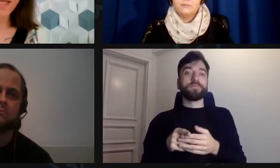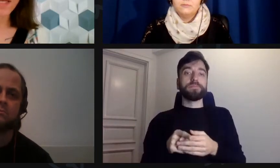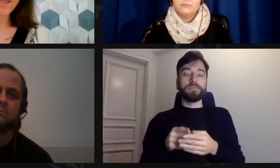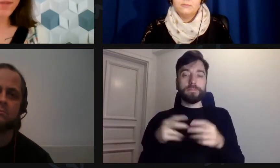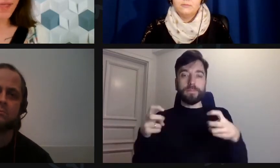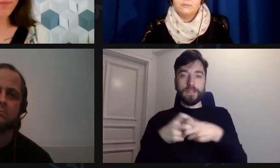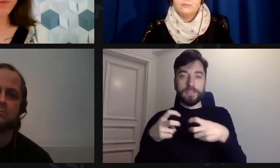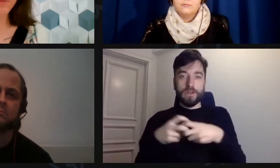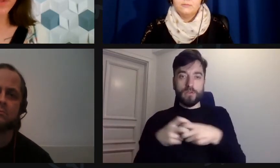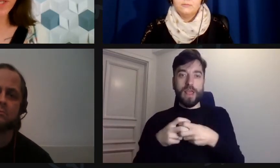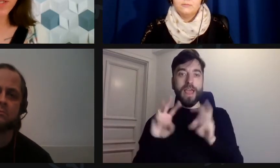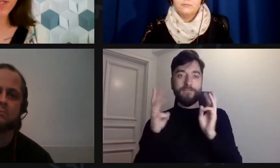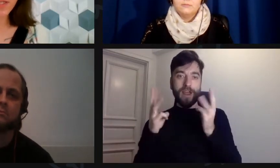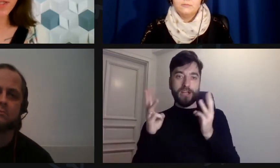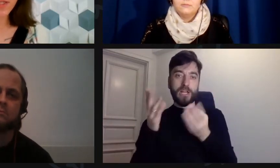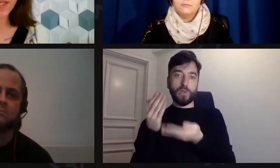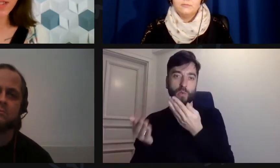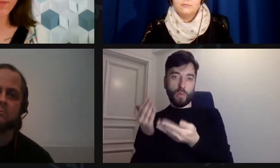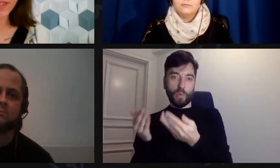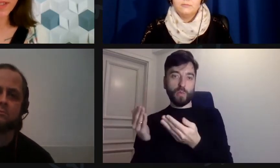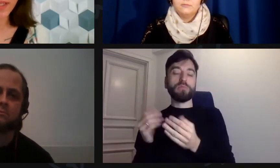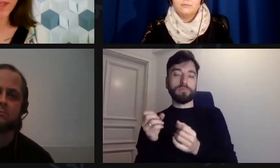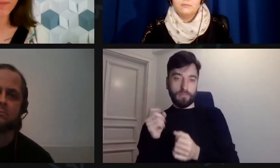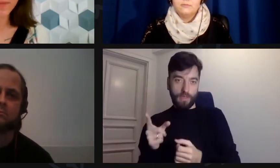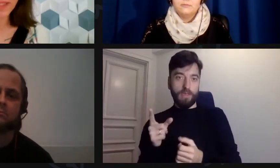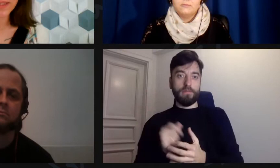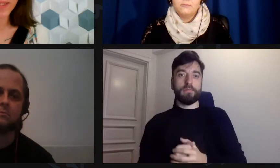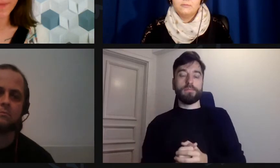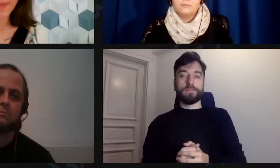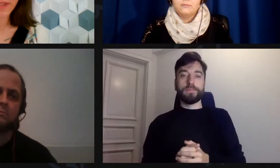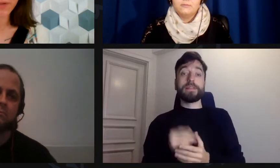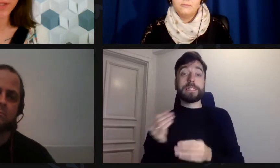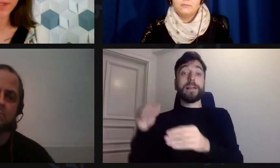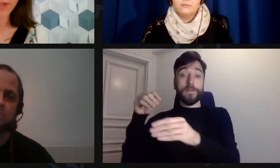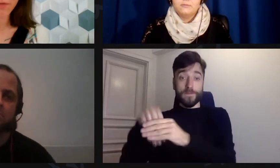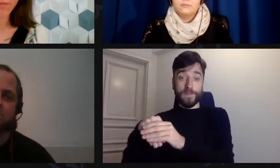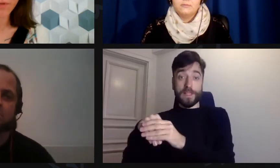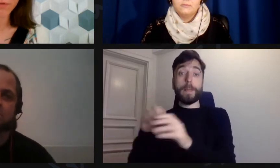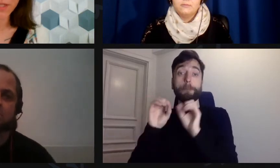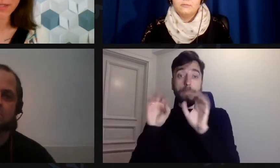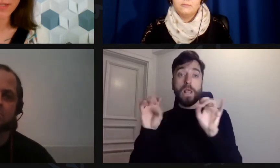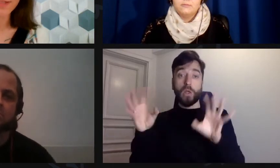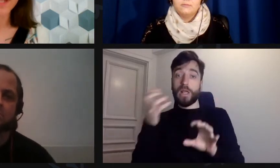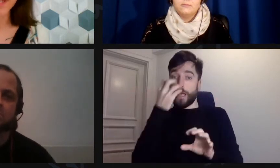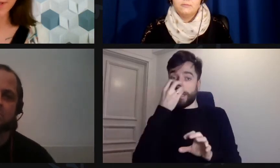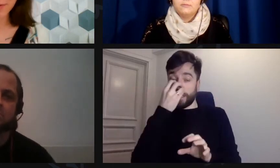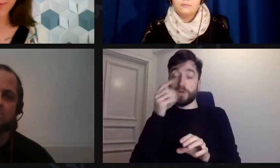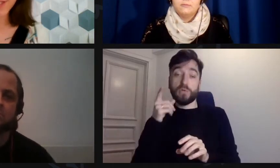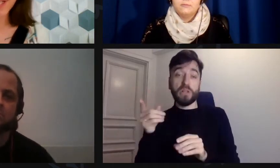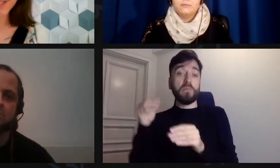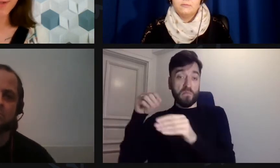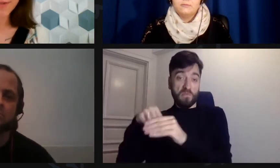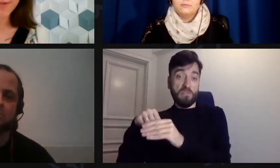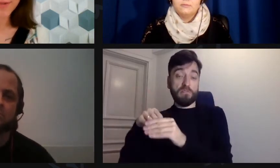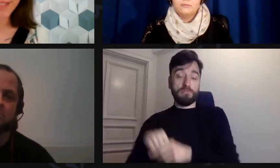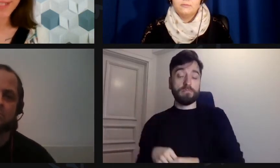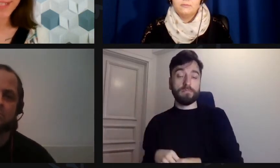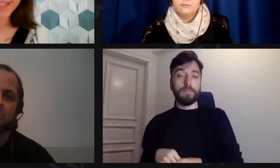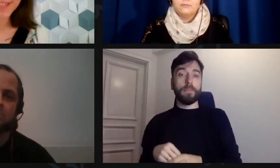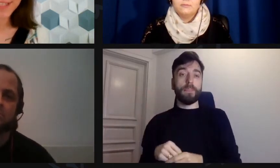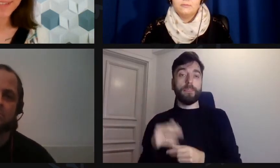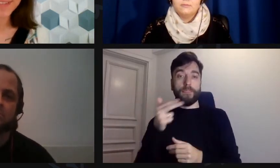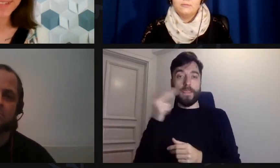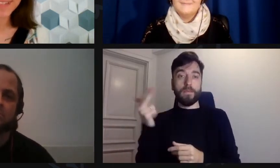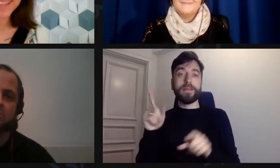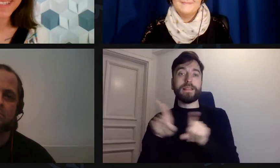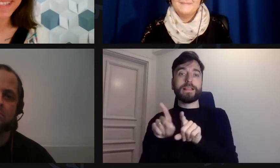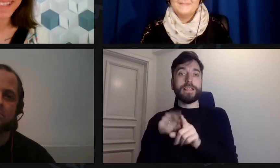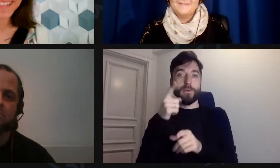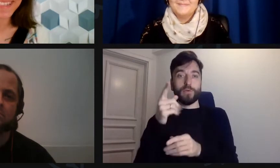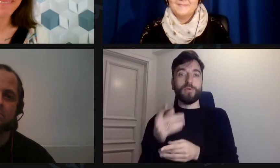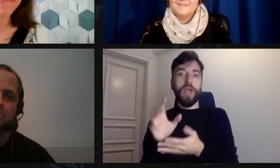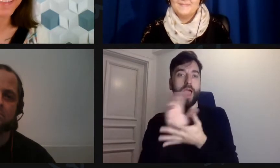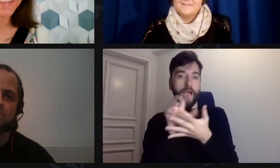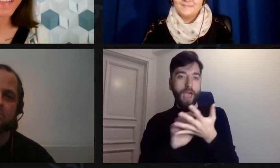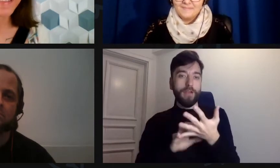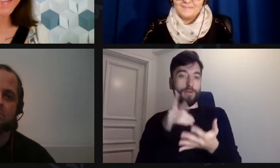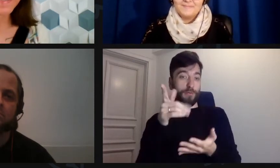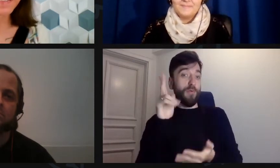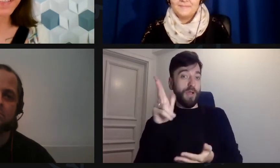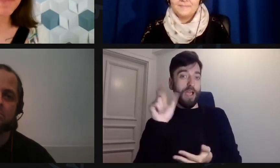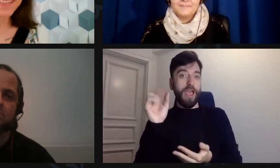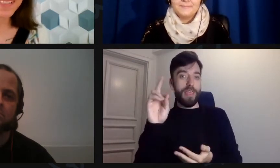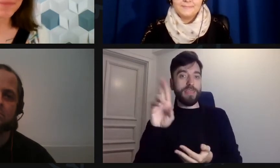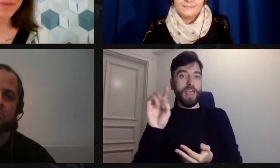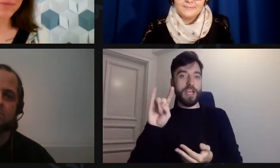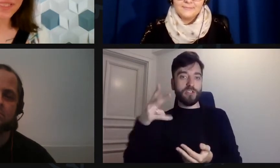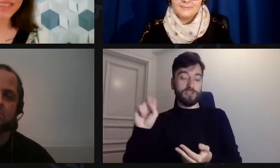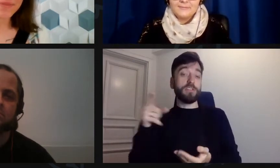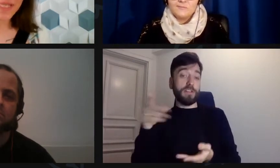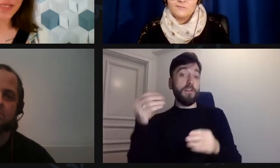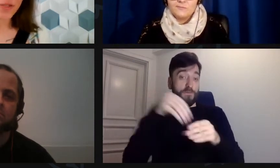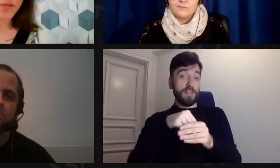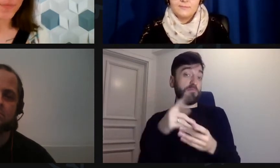Tam również jest zagadnienie pedagogiki cyrku poruszane, jest artykuł Katarzyny, zachęcam, żeby tam zerknąć.